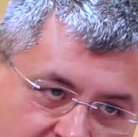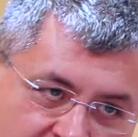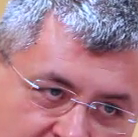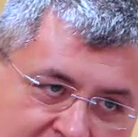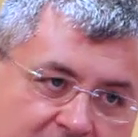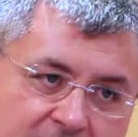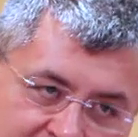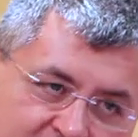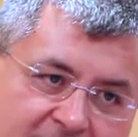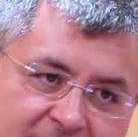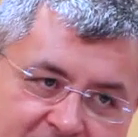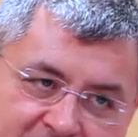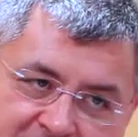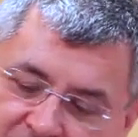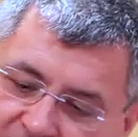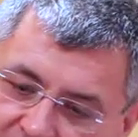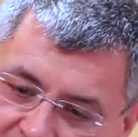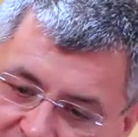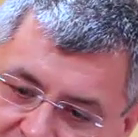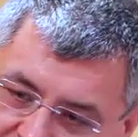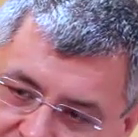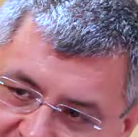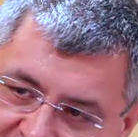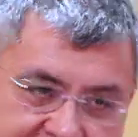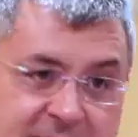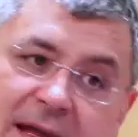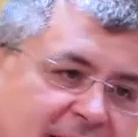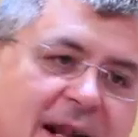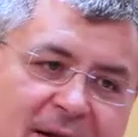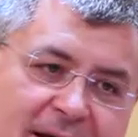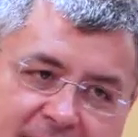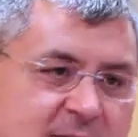y por tanto refinanciando el sistema así, sin necesidad de tirar al mercado dinero